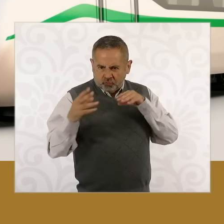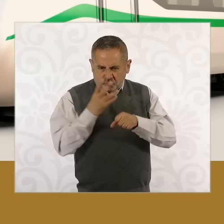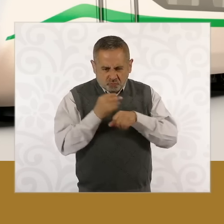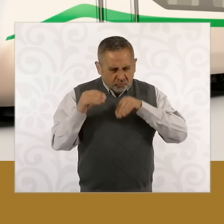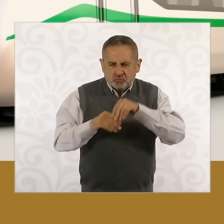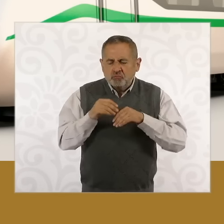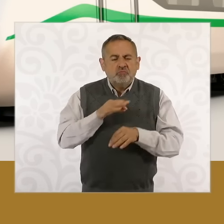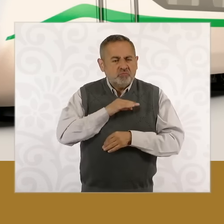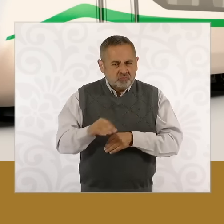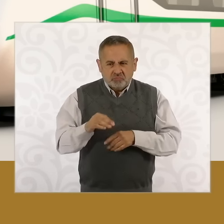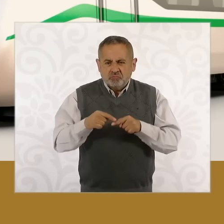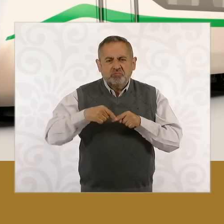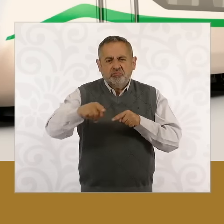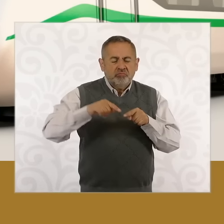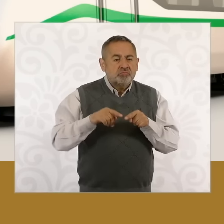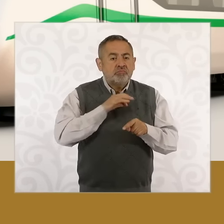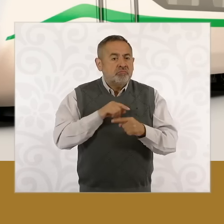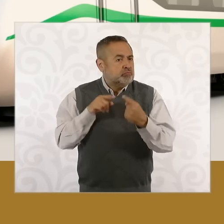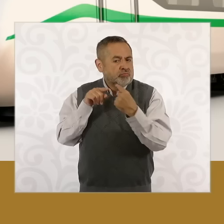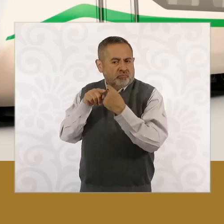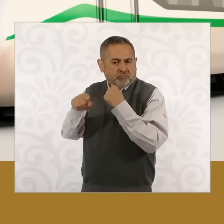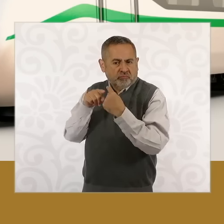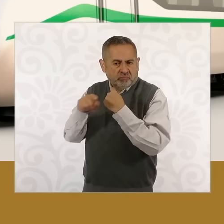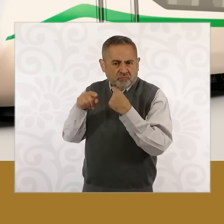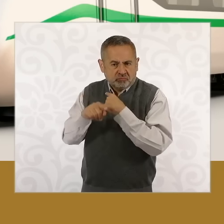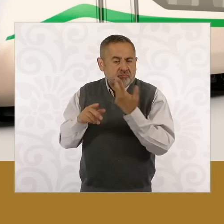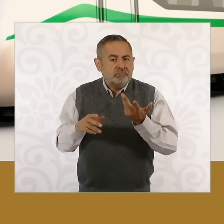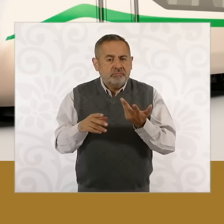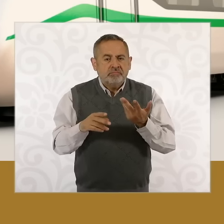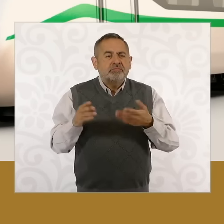Es decir, podemos tener un tren doble que en hora pico puede mover mucho más gente. Son